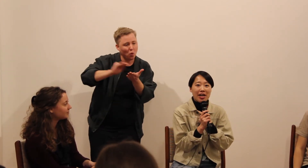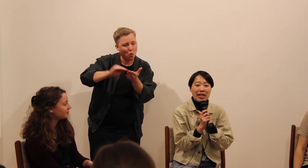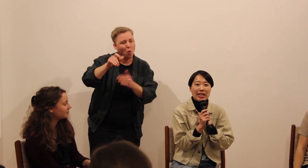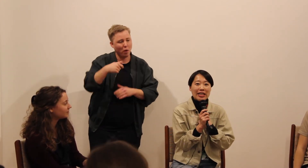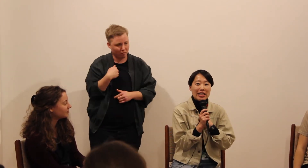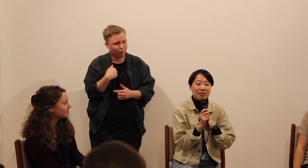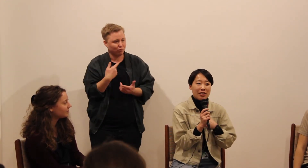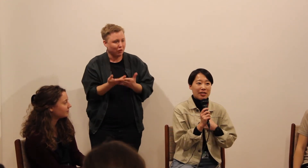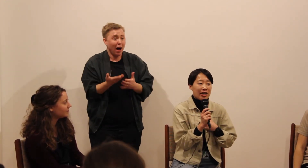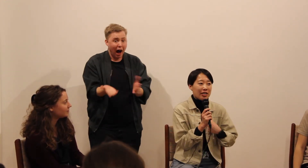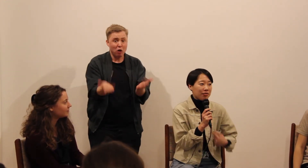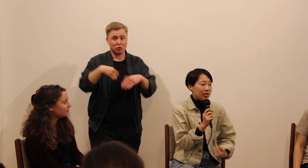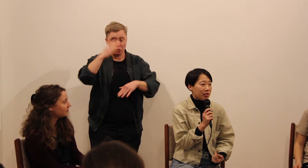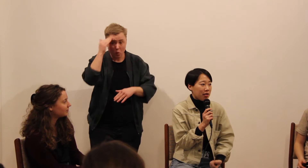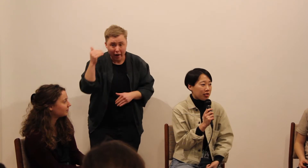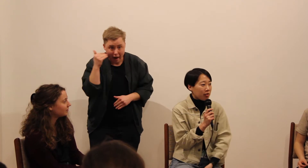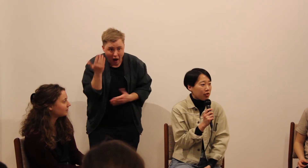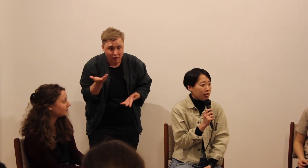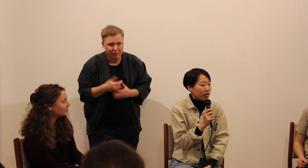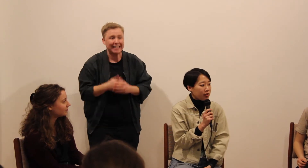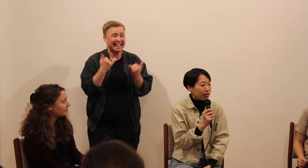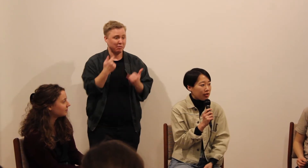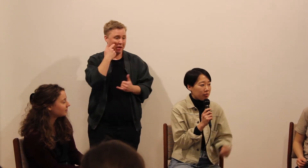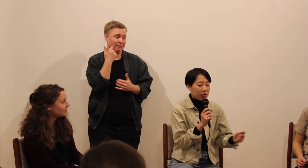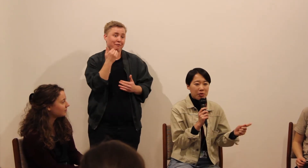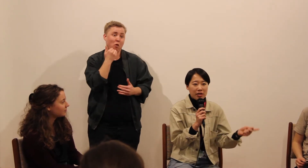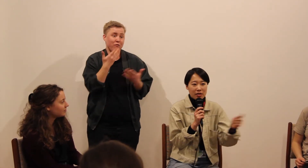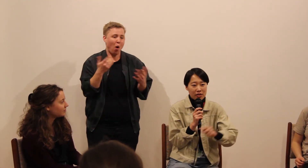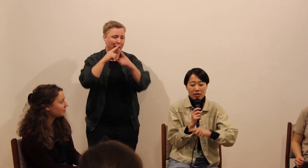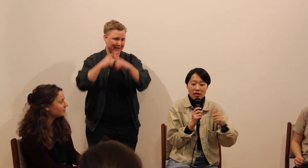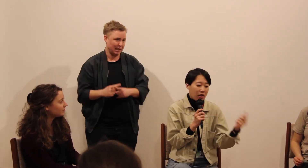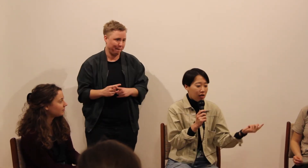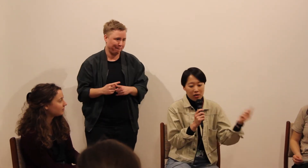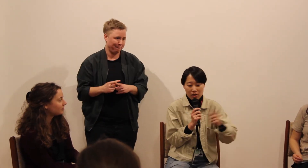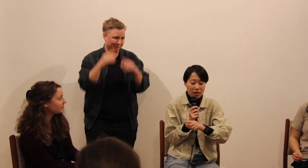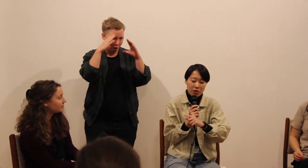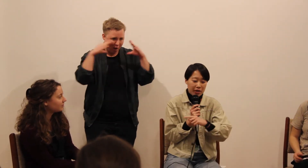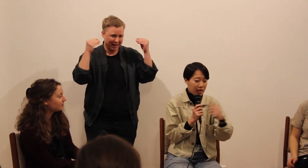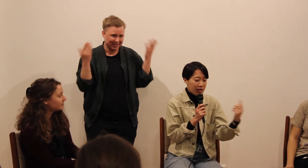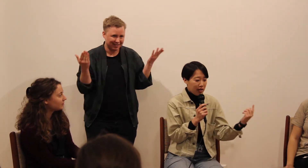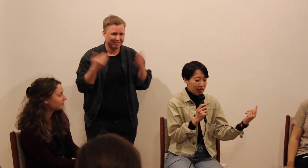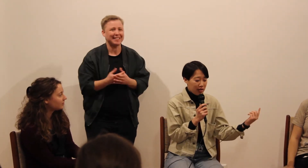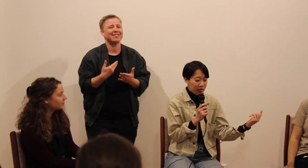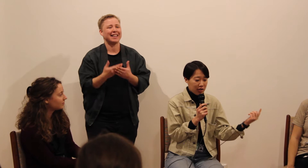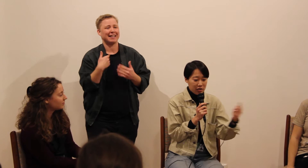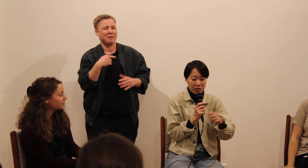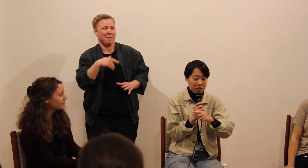dort habe ich vorher gelebt aber jetzt lebe ich in Amsterdam. Ich reise immer zwischen Holland und Korea hin und her.